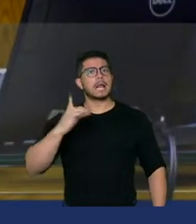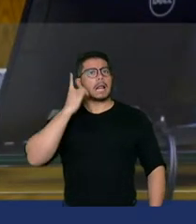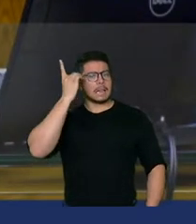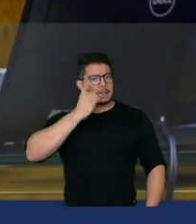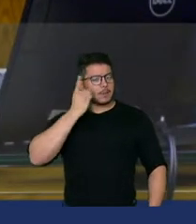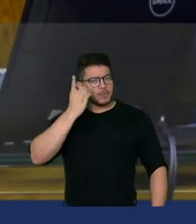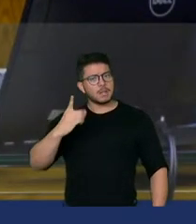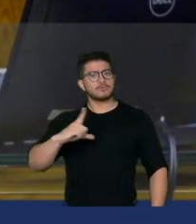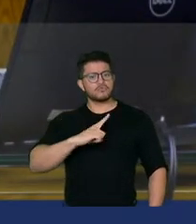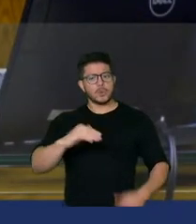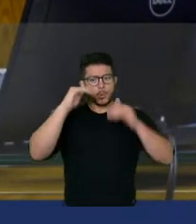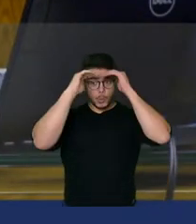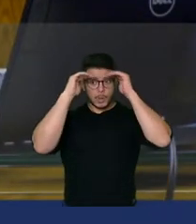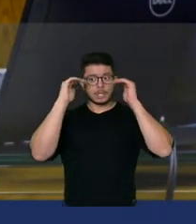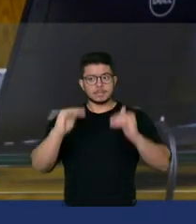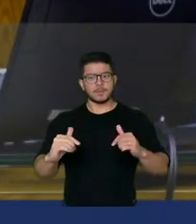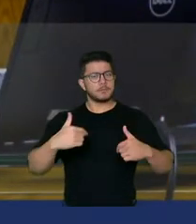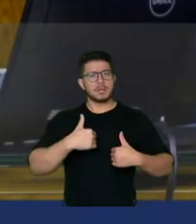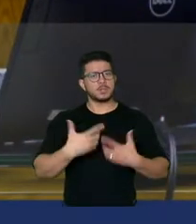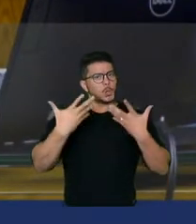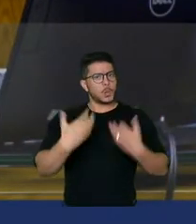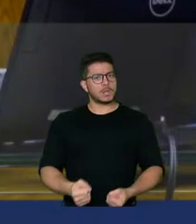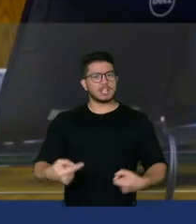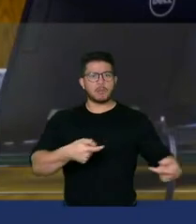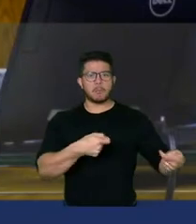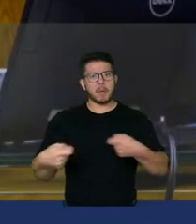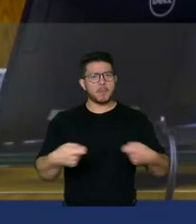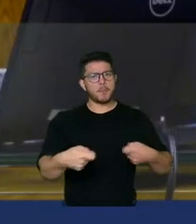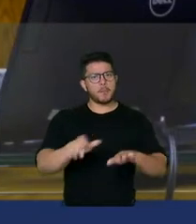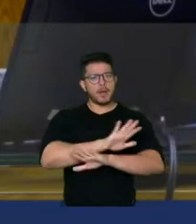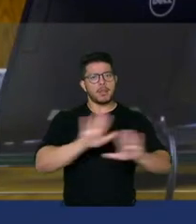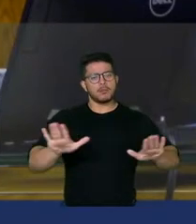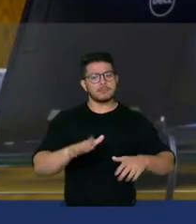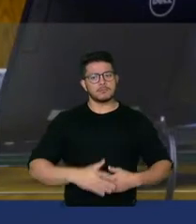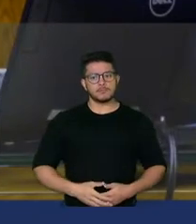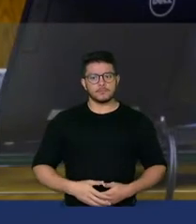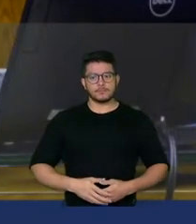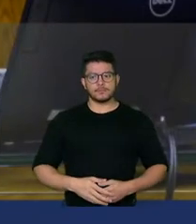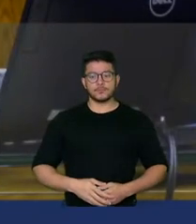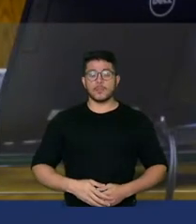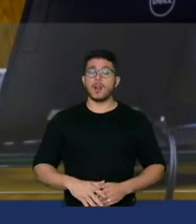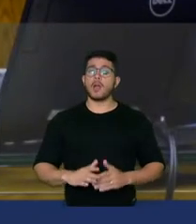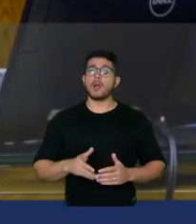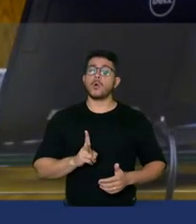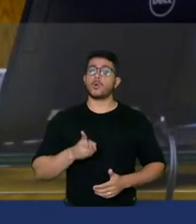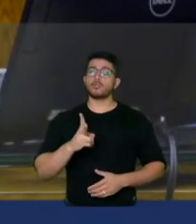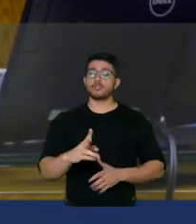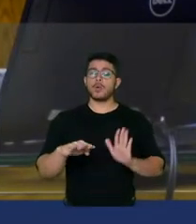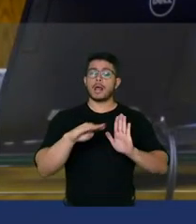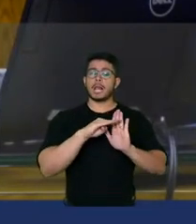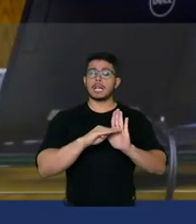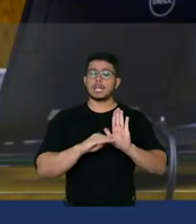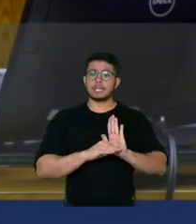ESSE DEBATE NÃO VAI PROSSEGUIR. SÃO DOIS DEPUTADOS QUE TEM O MEU CARINHO, MEU RESPEITO, MAS EU